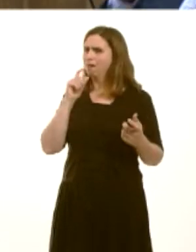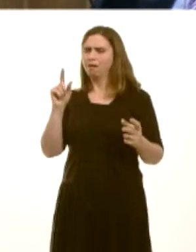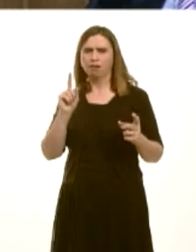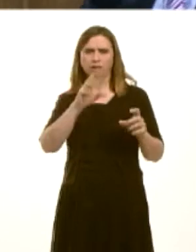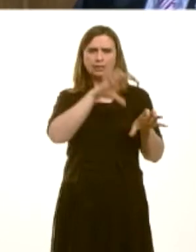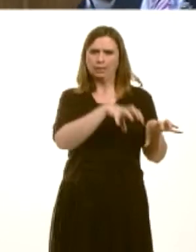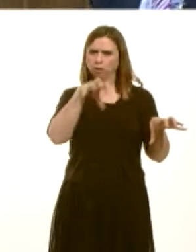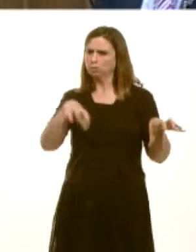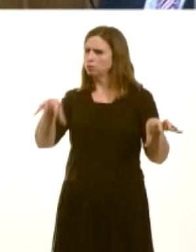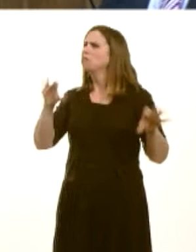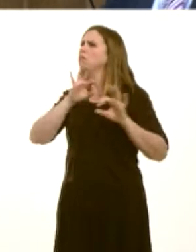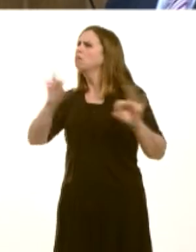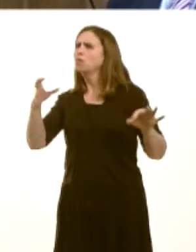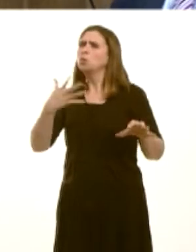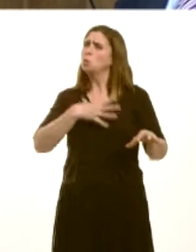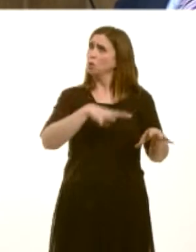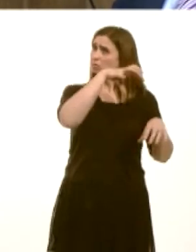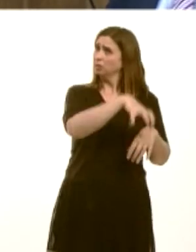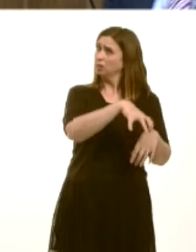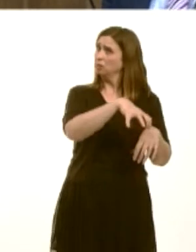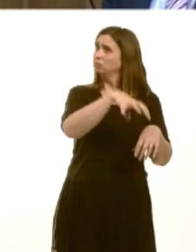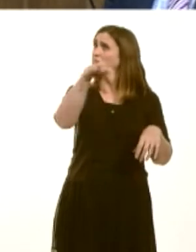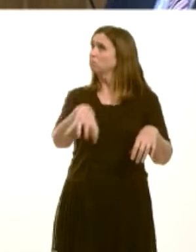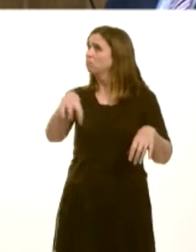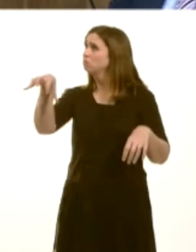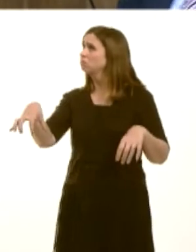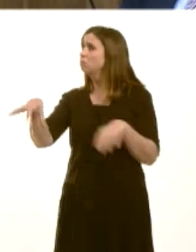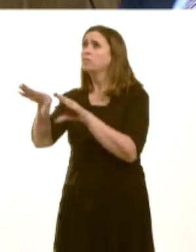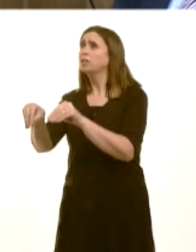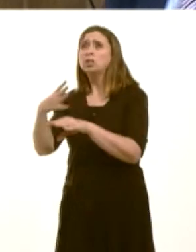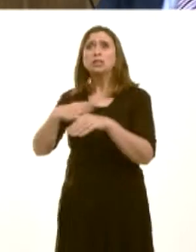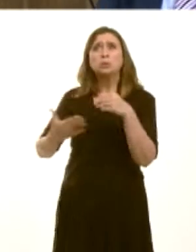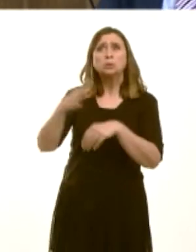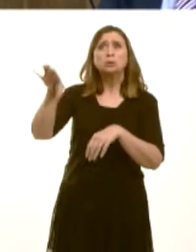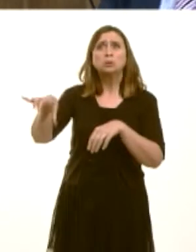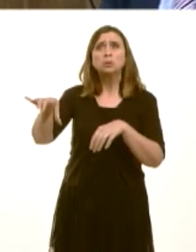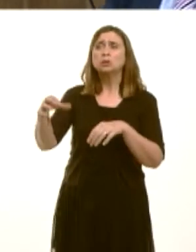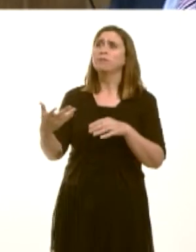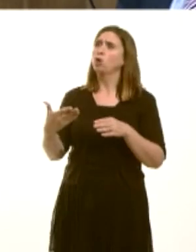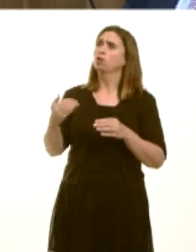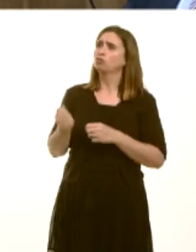derbyn, wrth gwrs, ei bod yn bwysig dros ben inni weld ym mha ffyrdd y gallwn ni wella